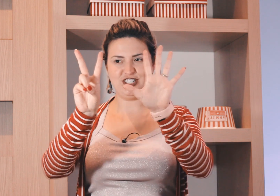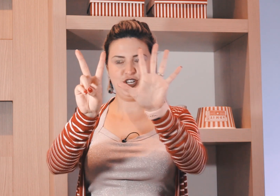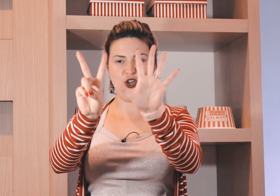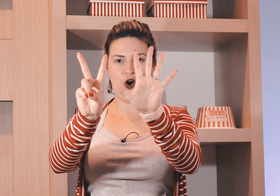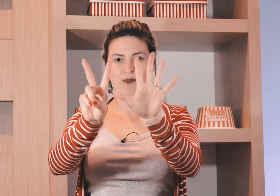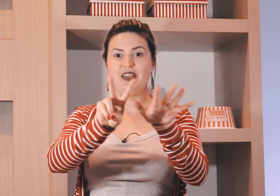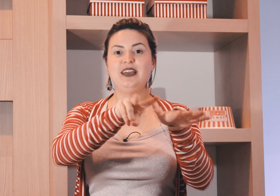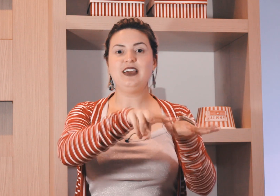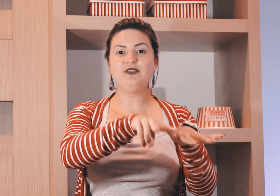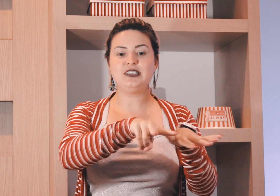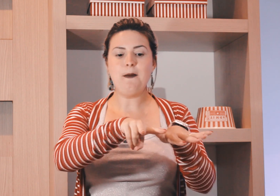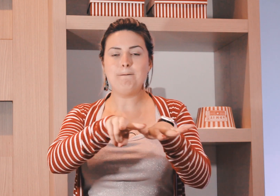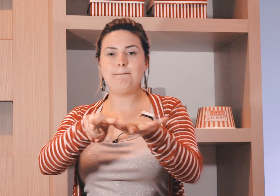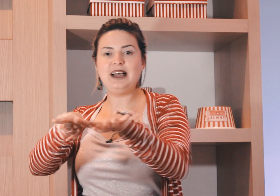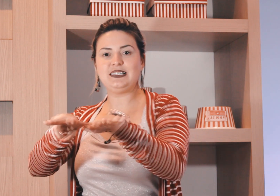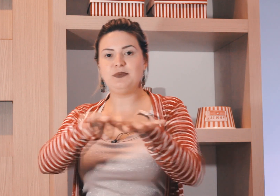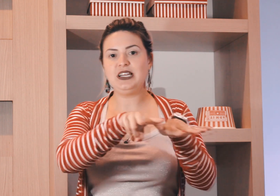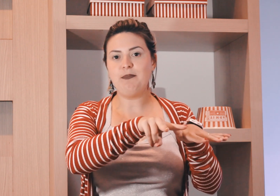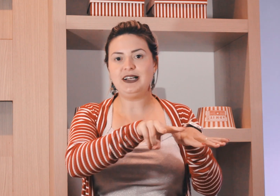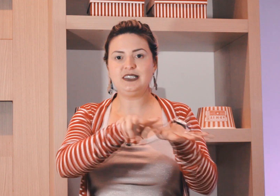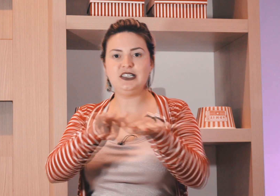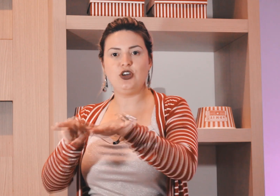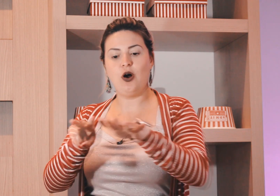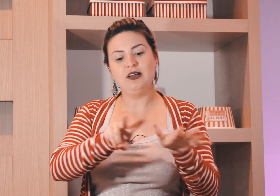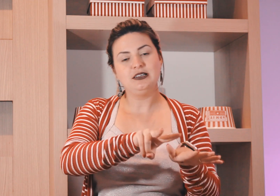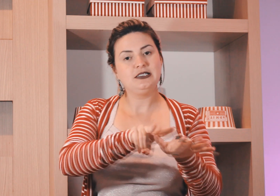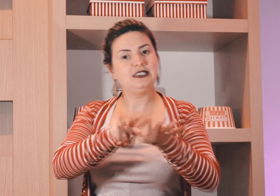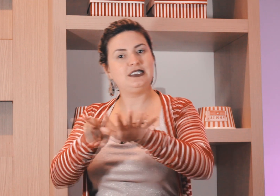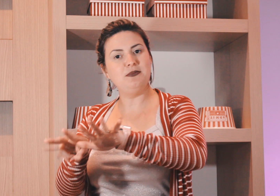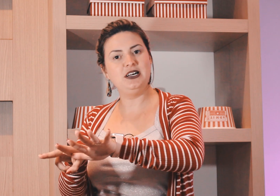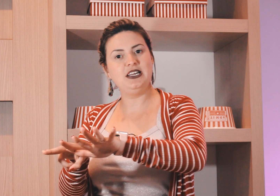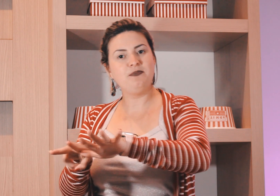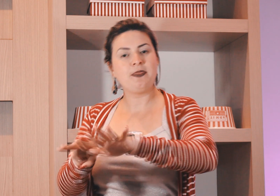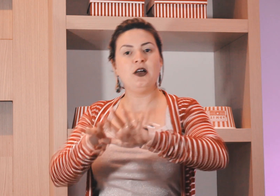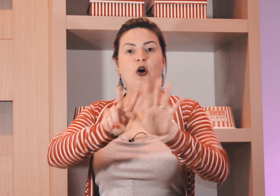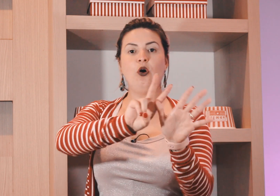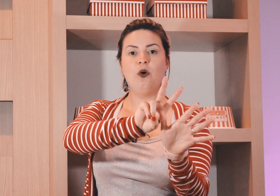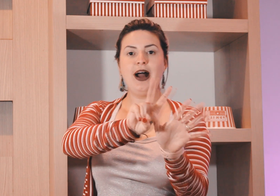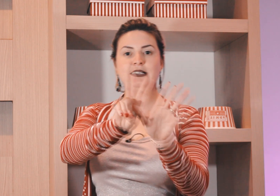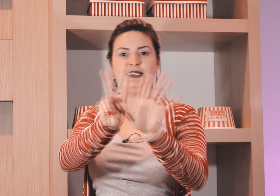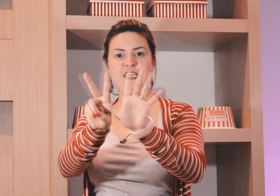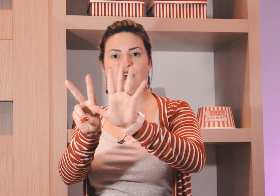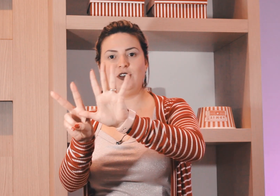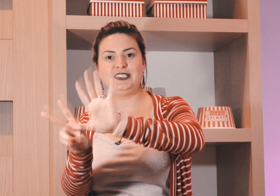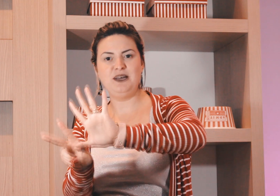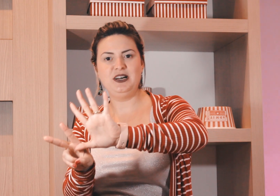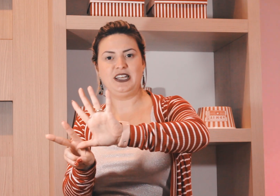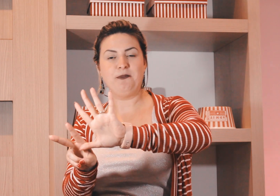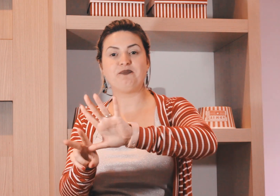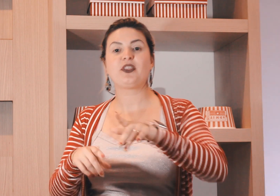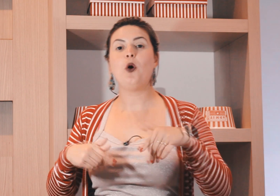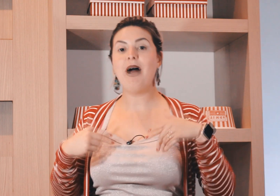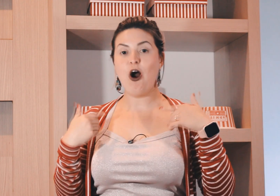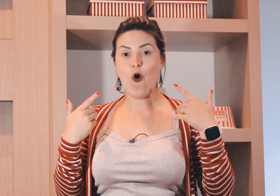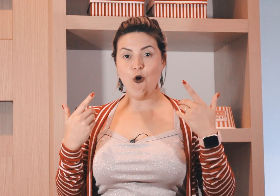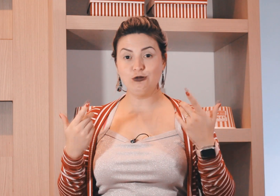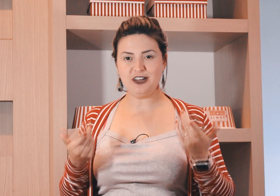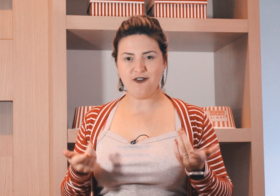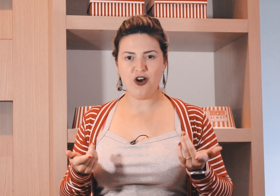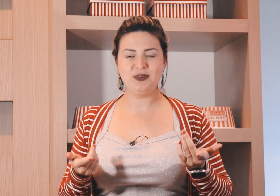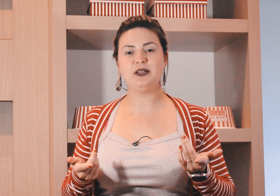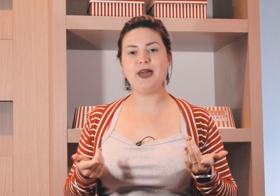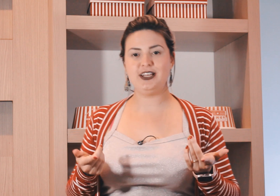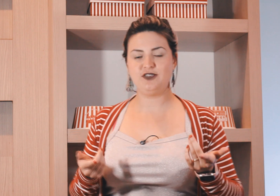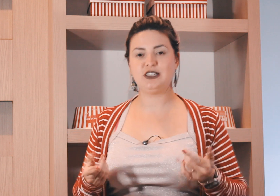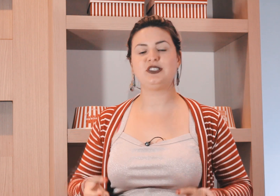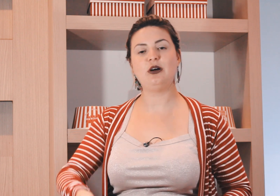o 7 aqui ó aí você passa a semana ela passa assim ó semana ou assim ó semana uma outra forma também de